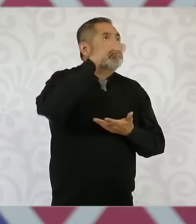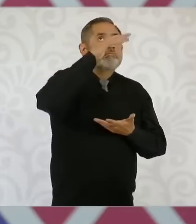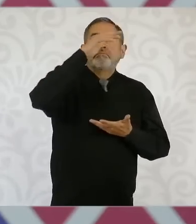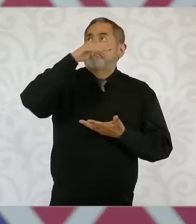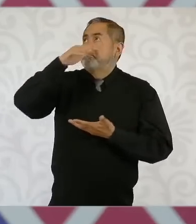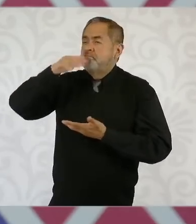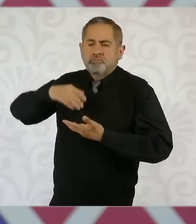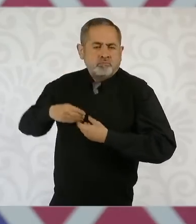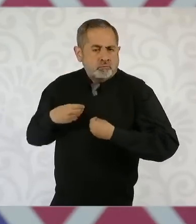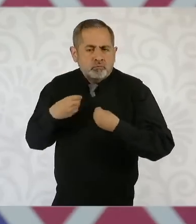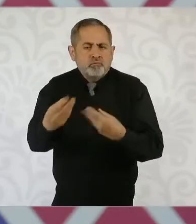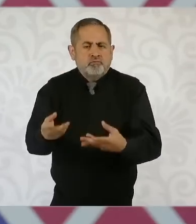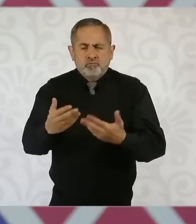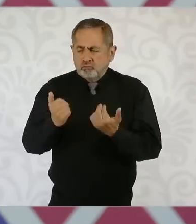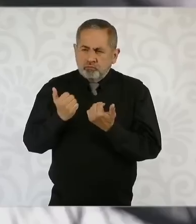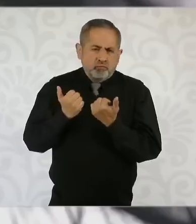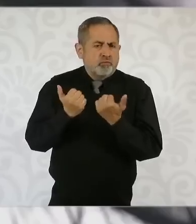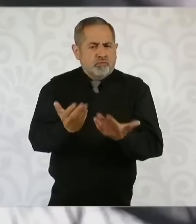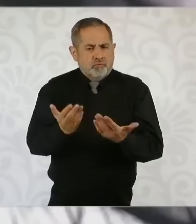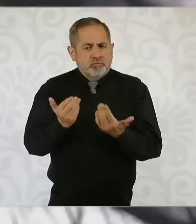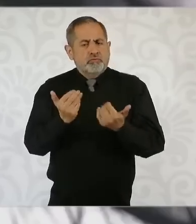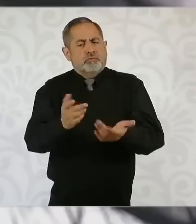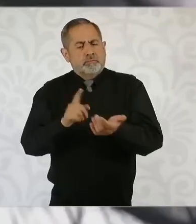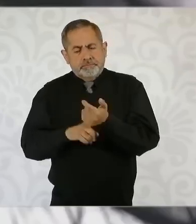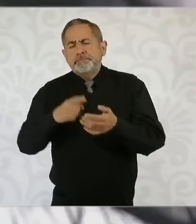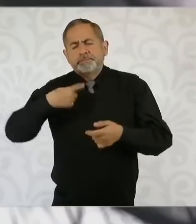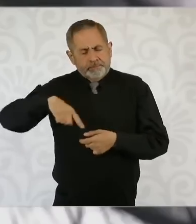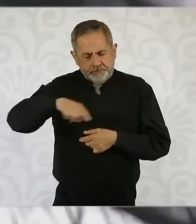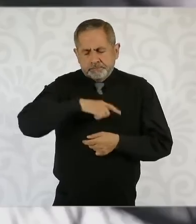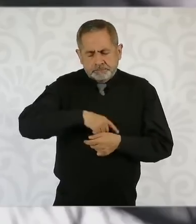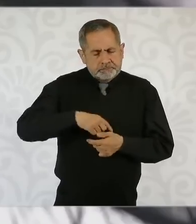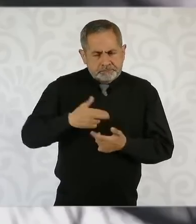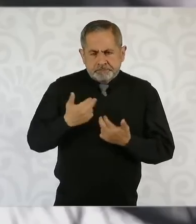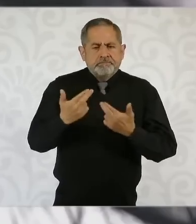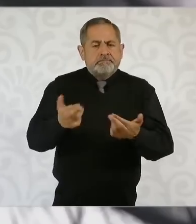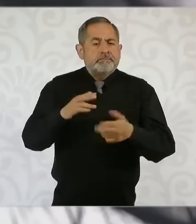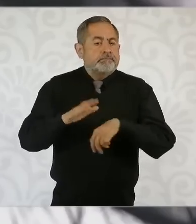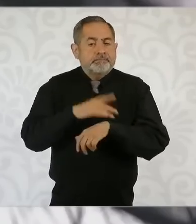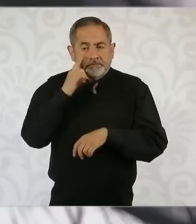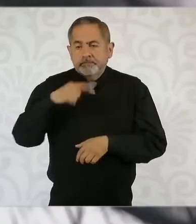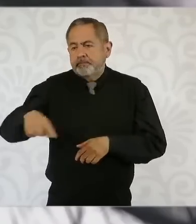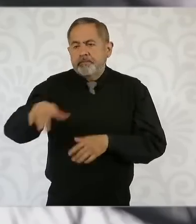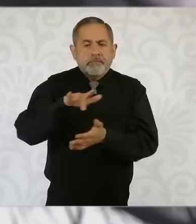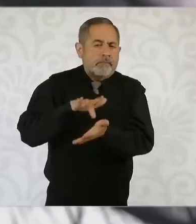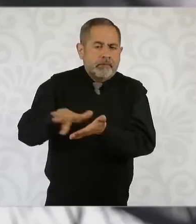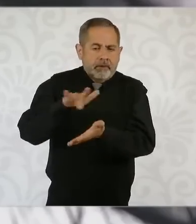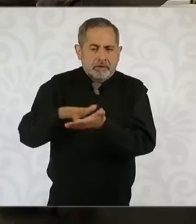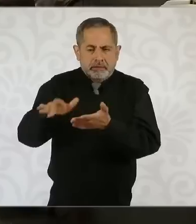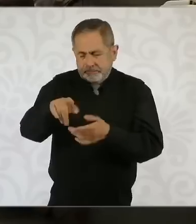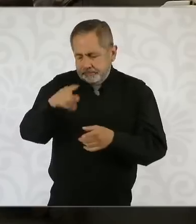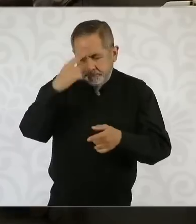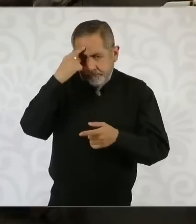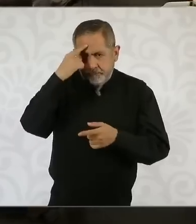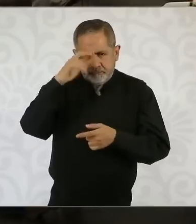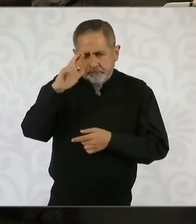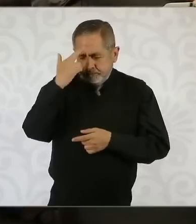que vendemos en en en la compañía para para eh apoyar si si no mal recuerdo creo que son